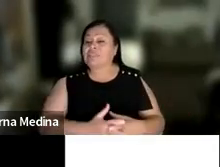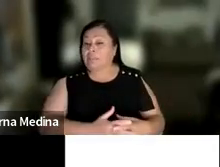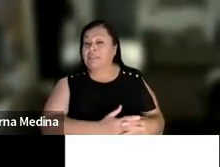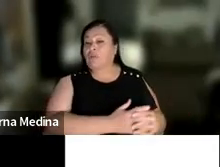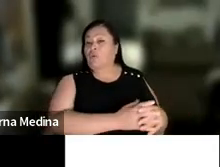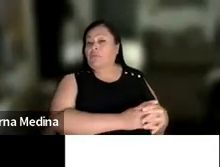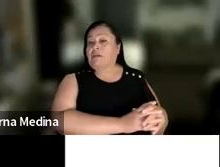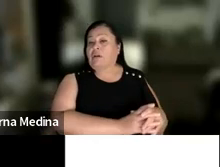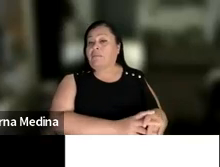Déjenme darle la información que yo tengo para que ustedes sepa qué es lo que está pasando con mi hijo, perdón.